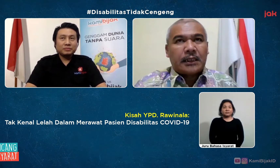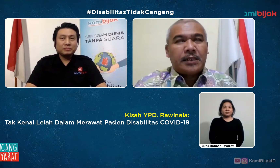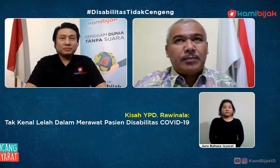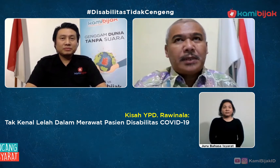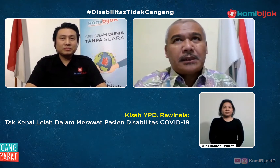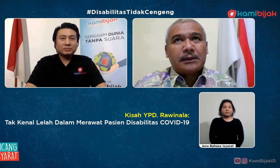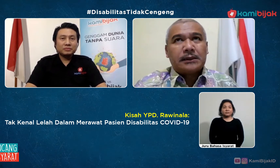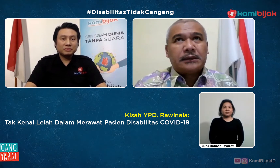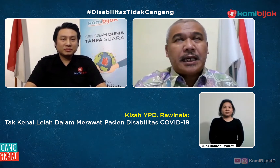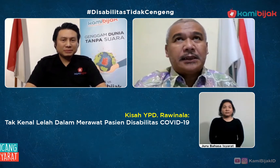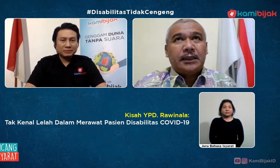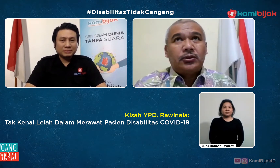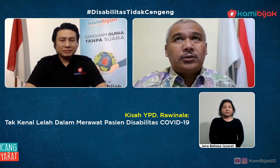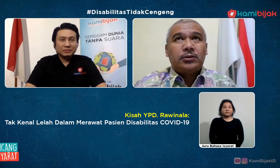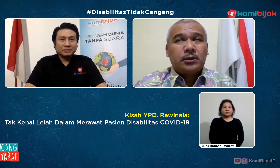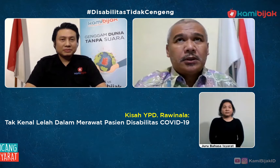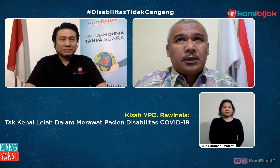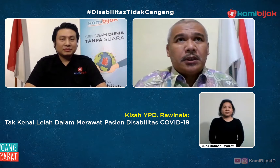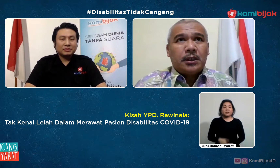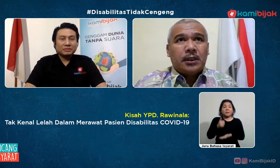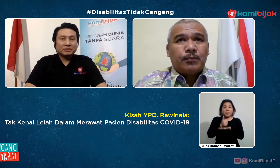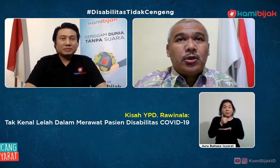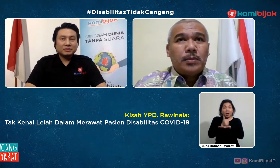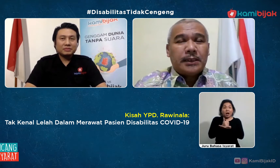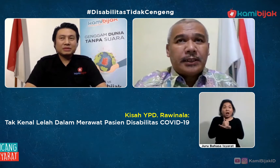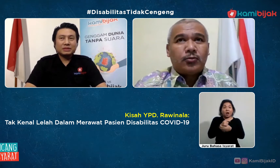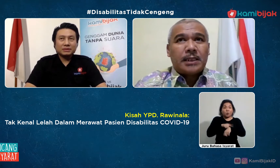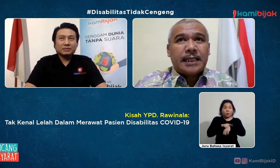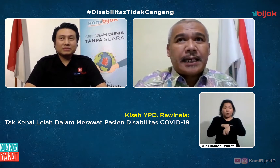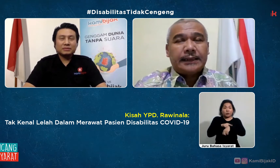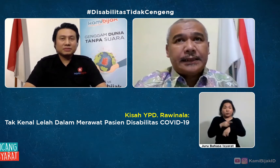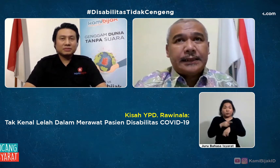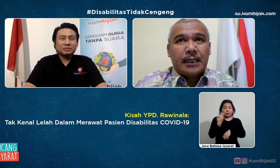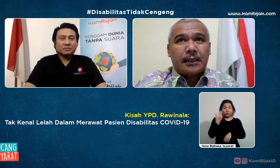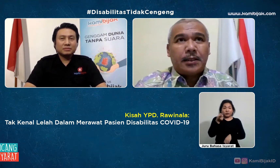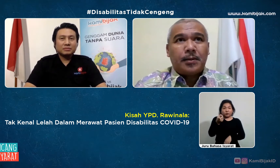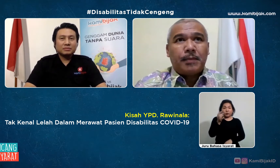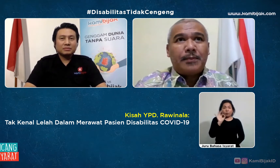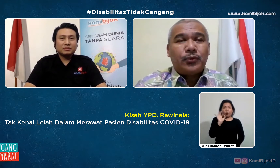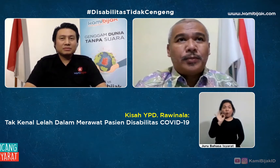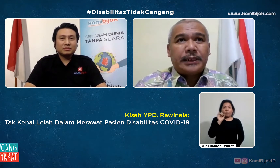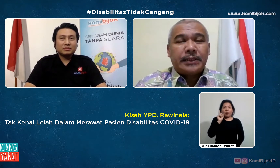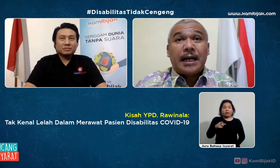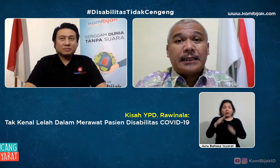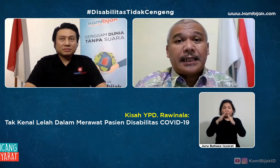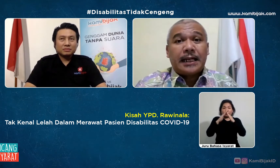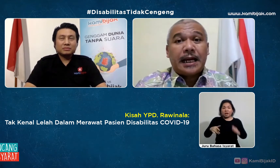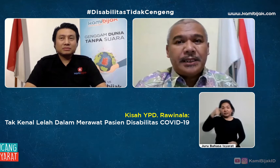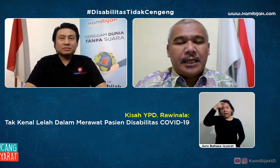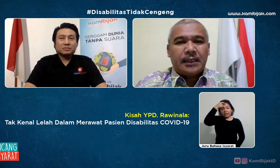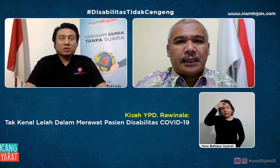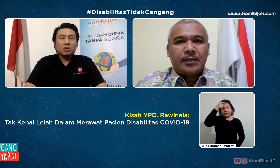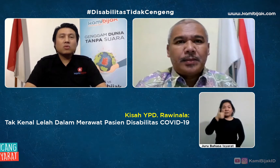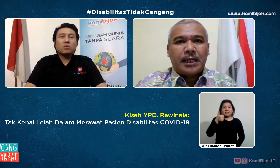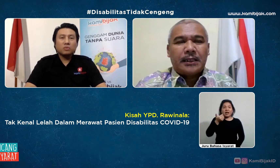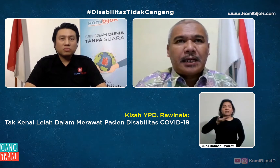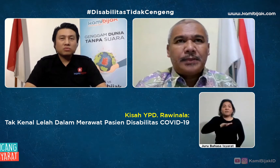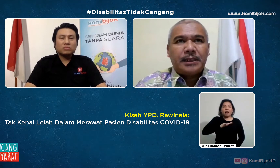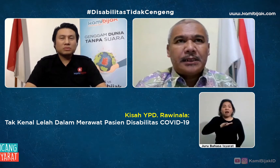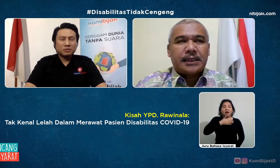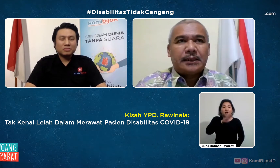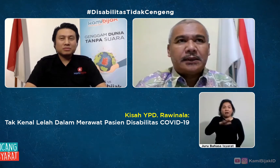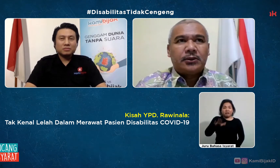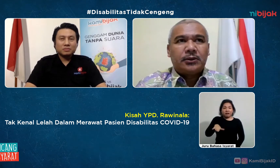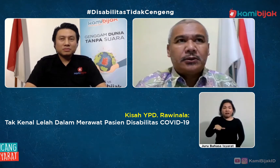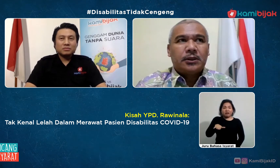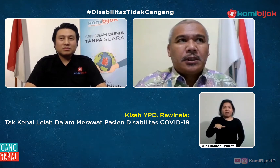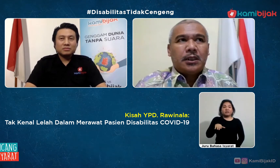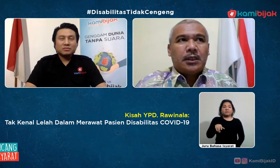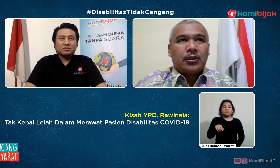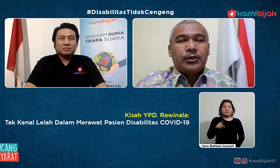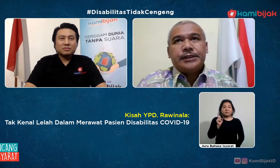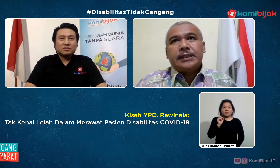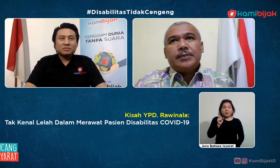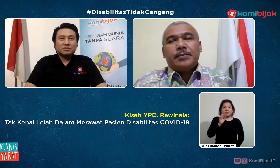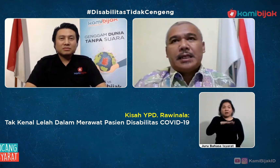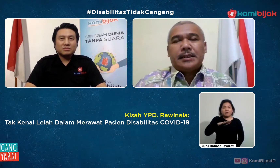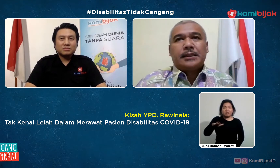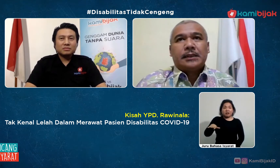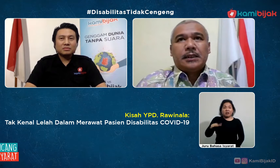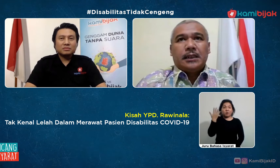Saat itu belum ada rumah sakit yang mampu menerima anak kami karena memang anak kami kan saat itu kondisinya.